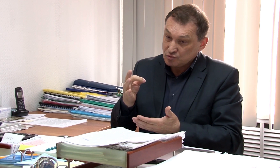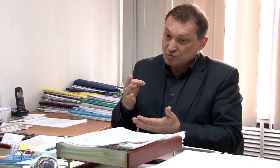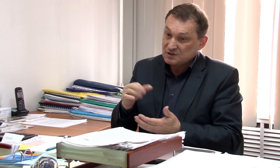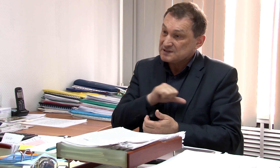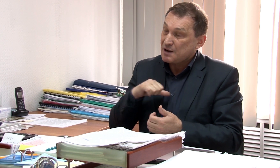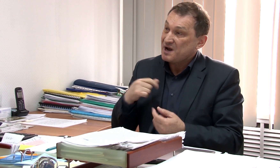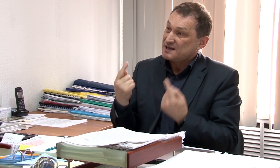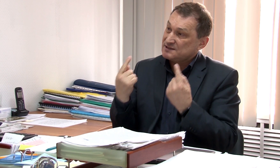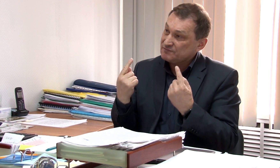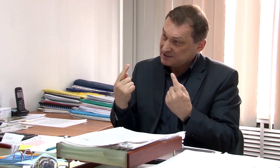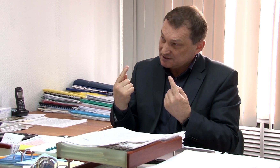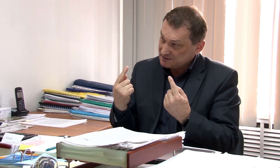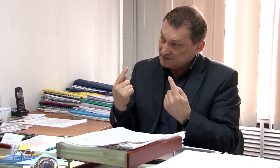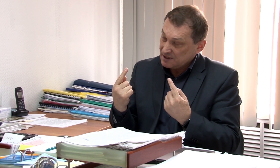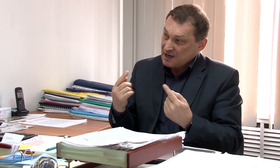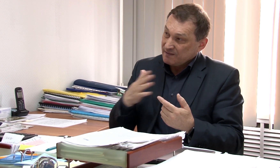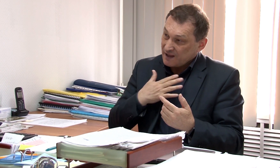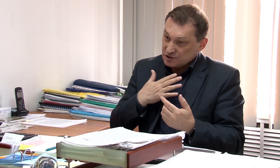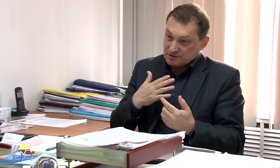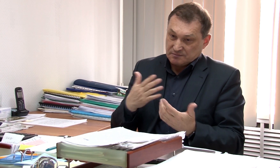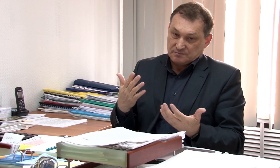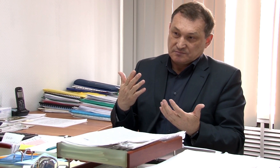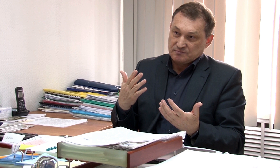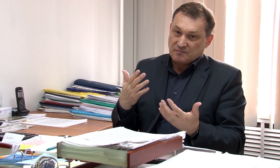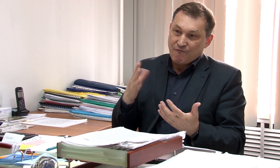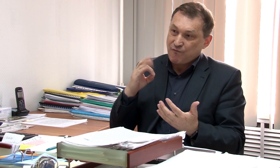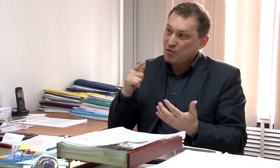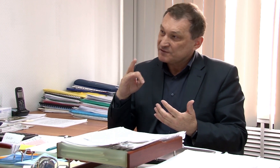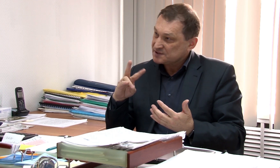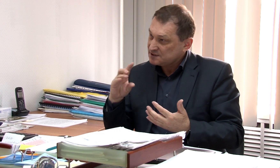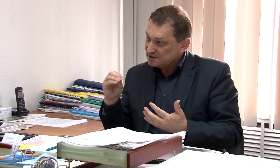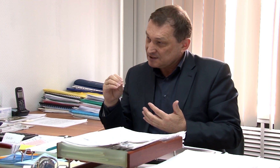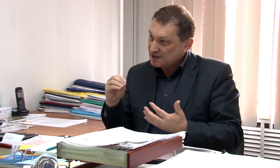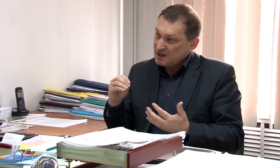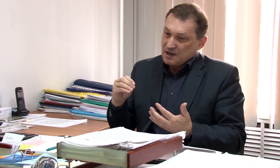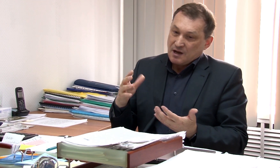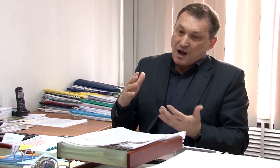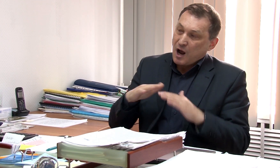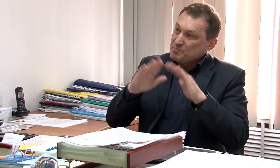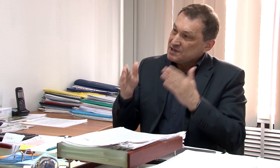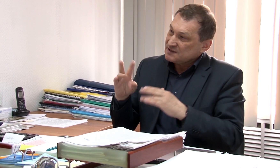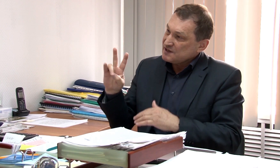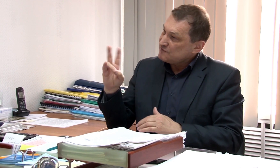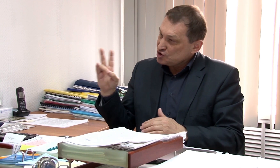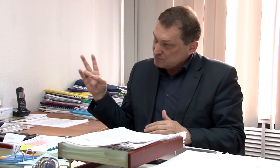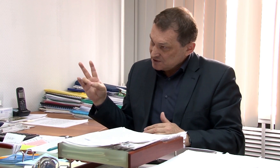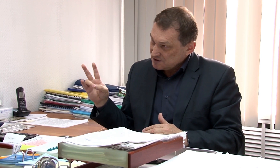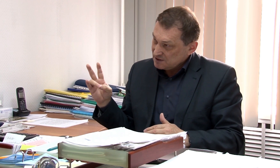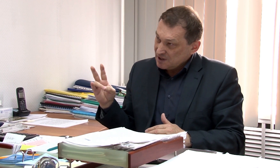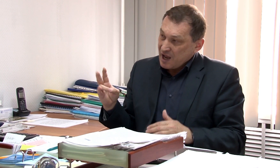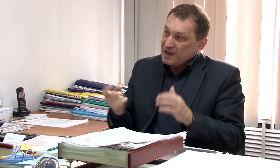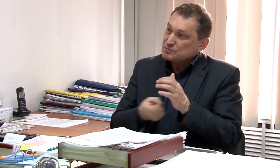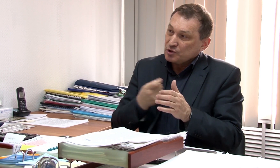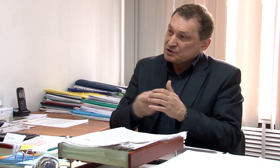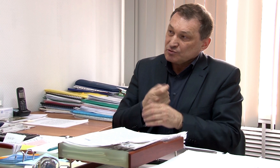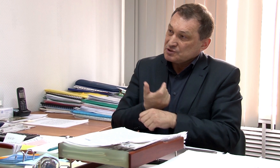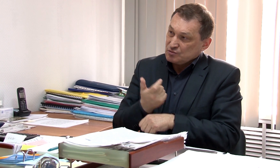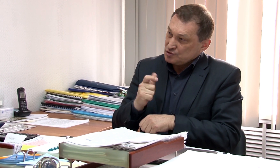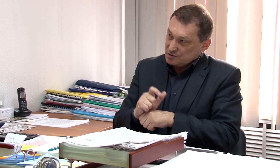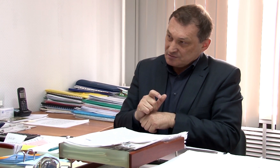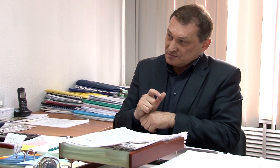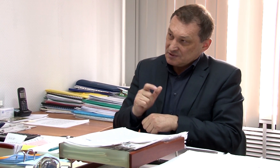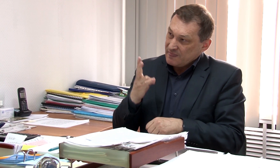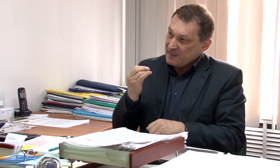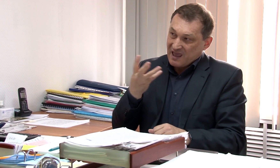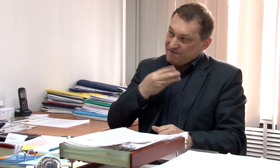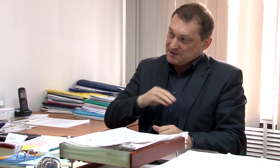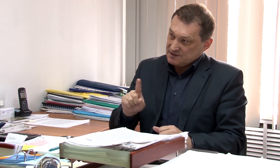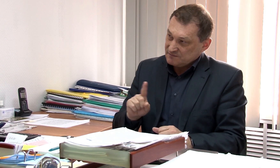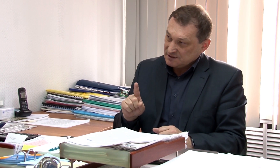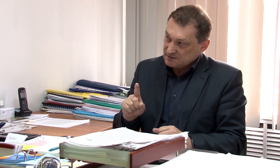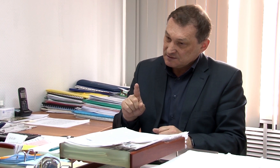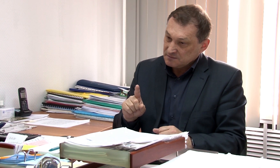что основные наши, воговские, объекты недвижимости эксплуатируются весьма неэффективно.